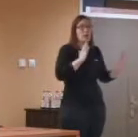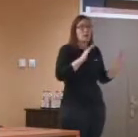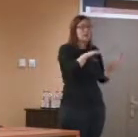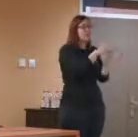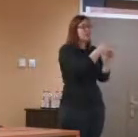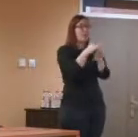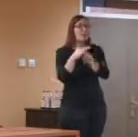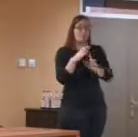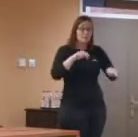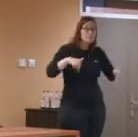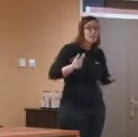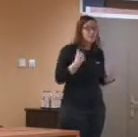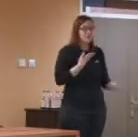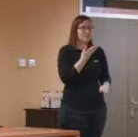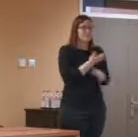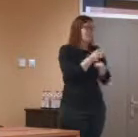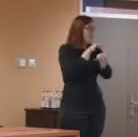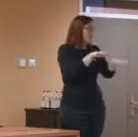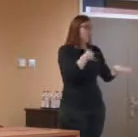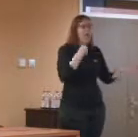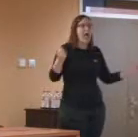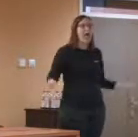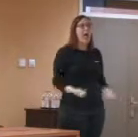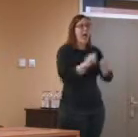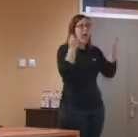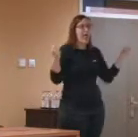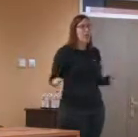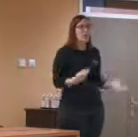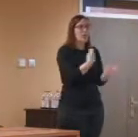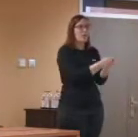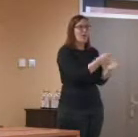posibilidad de contratar anuncios en ningún sitio ni nada. Yo colaboro